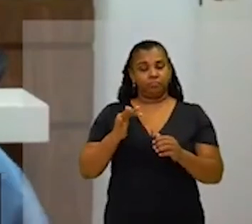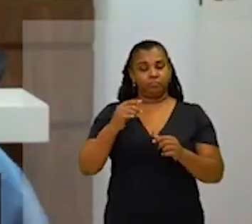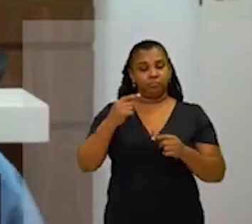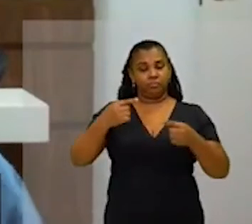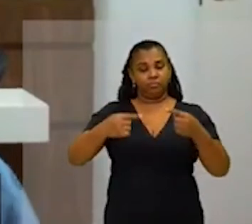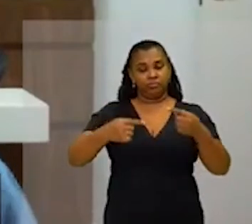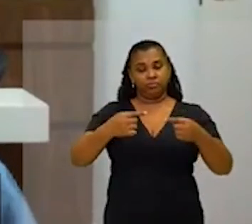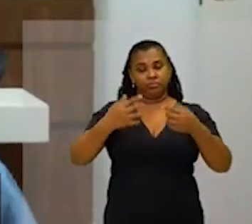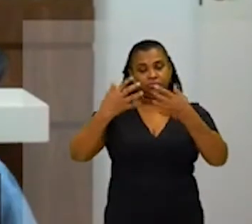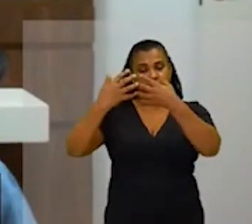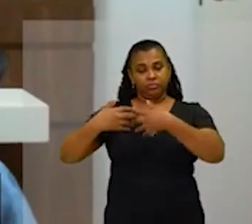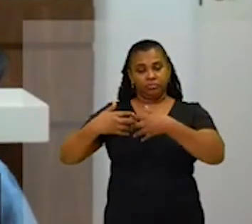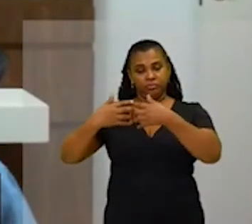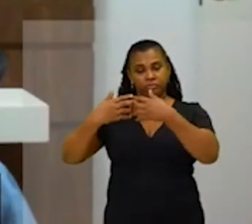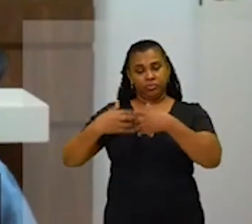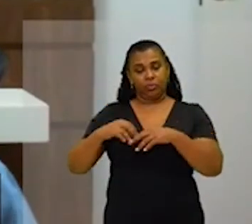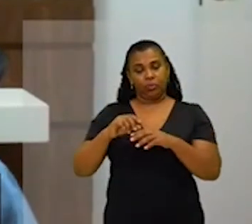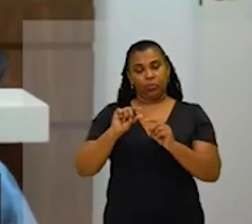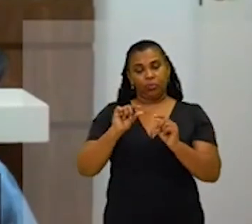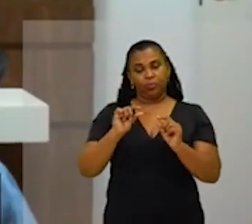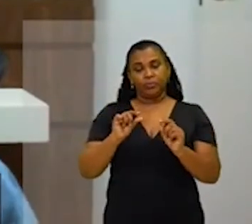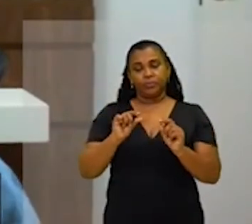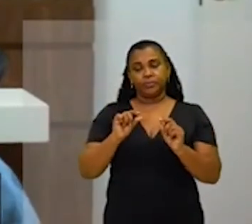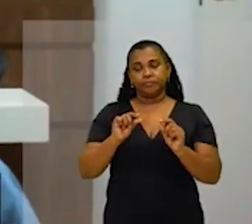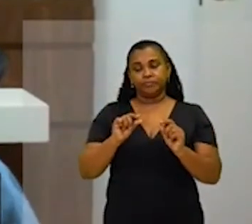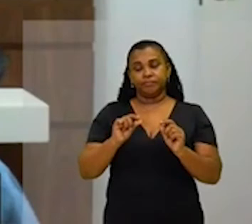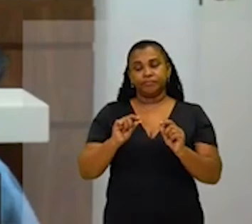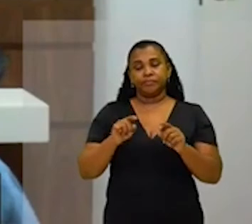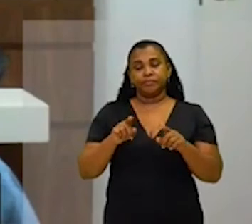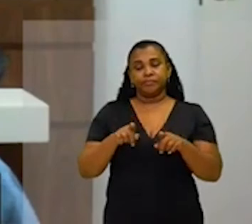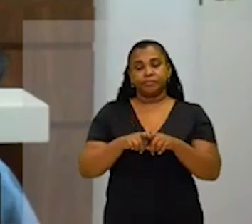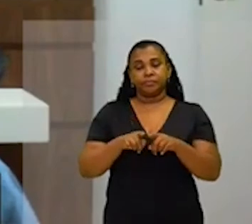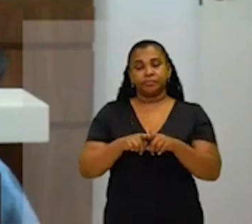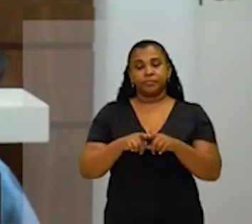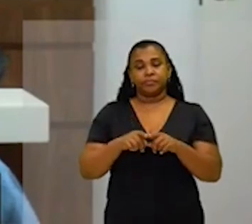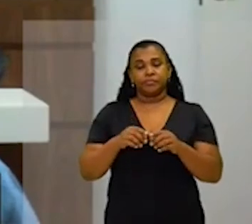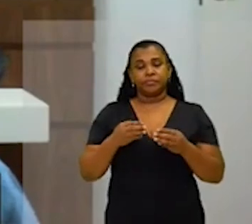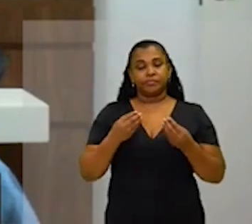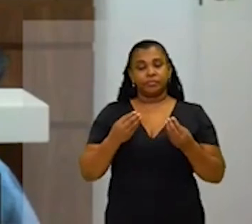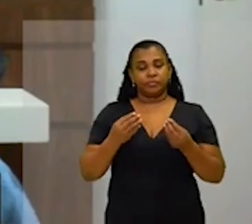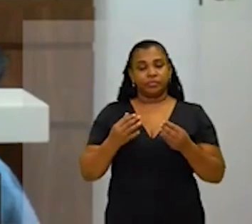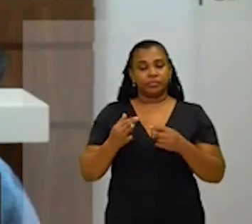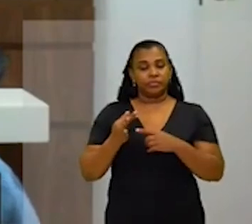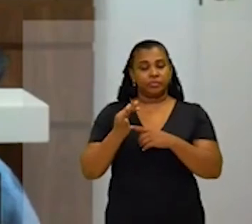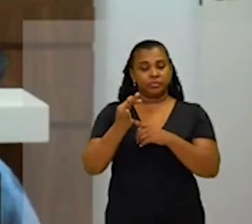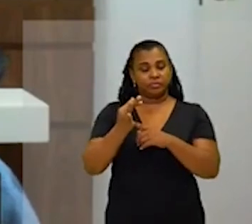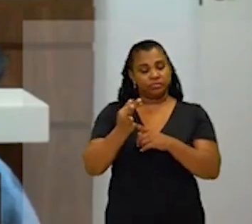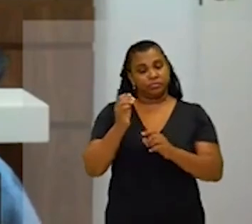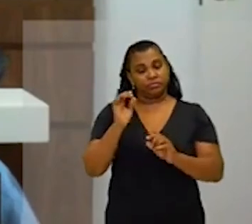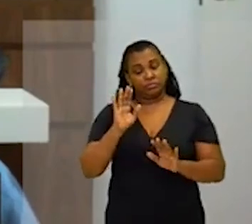em público um pouco sobre ela e até para que ele atualmente os participantes dos processos